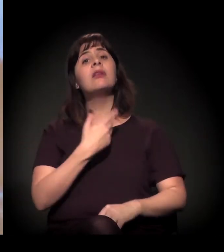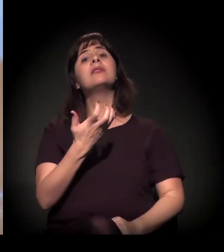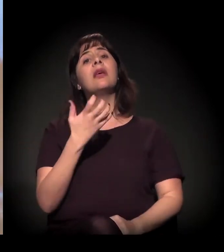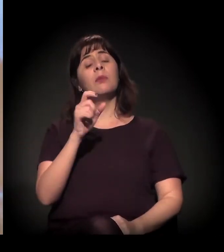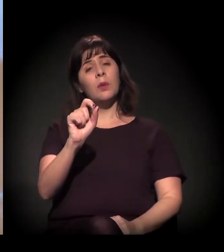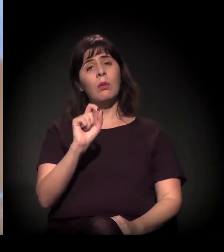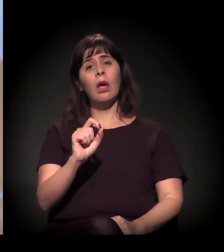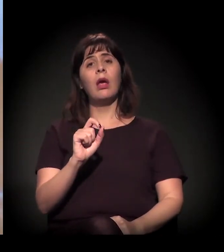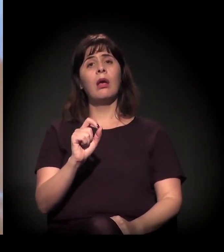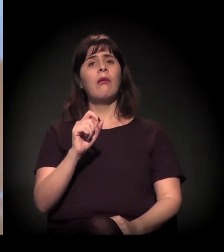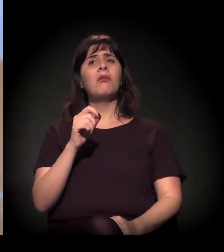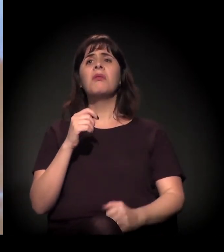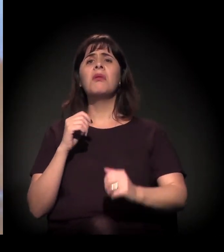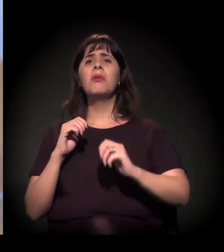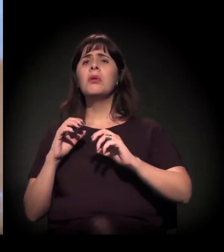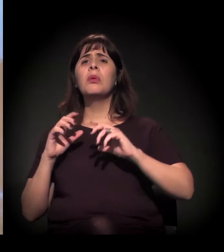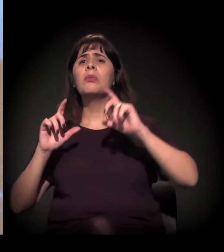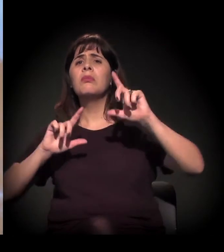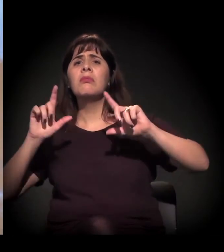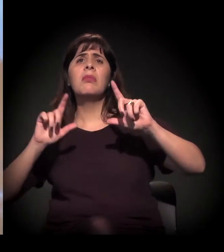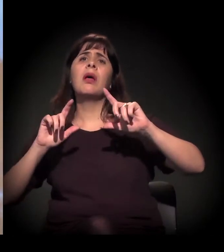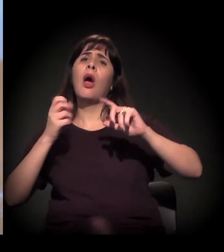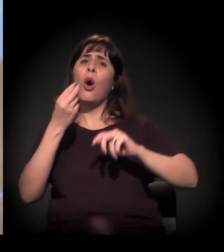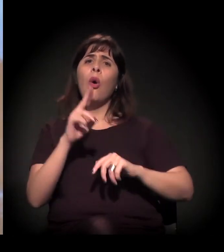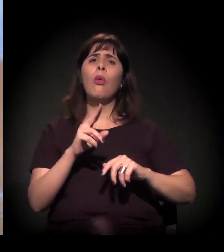a gente está se colocando, seja a gente se colocando direto,